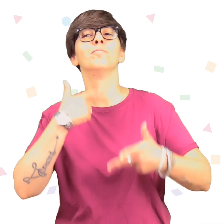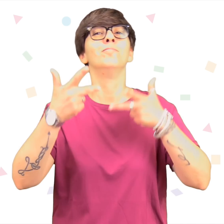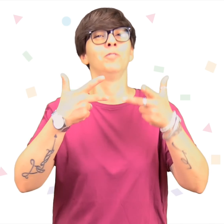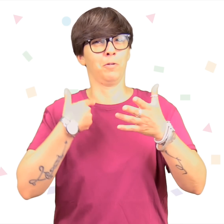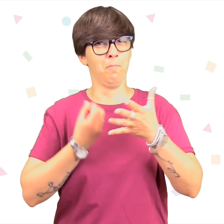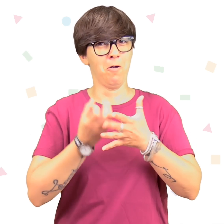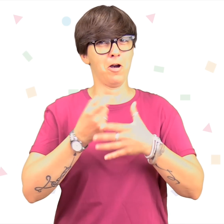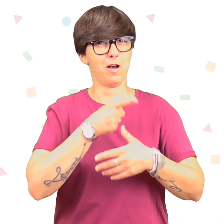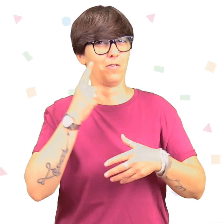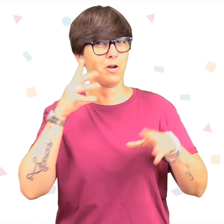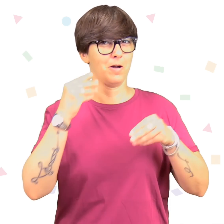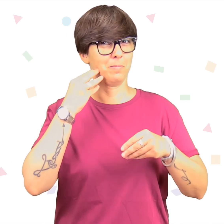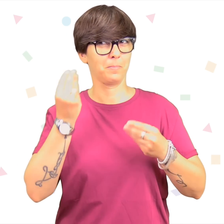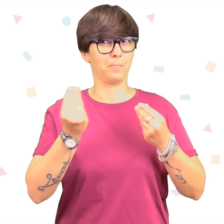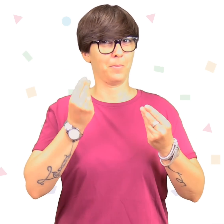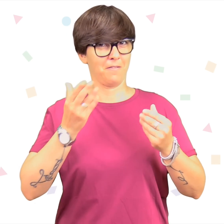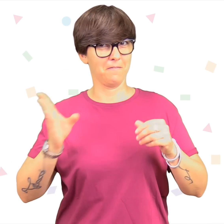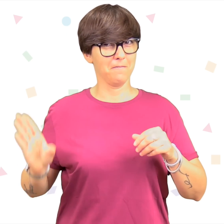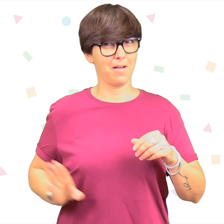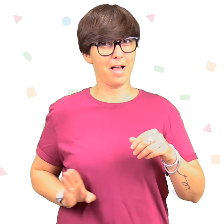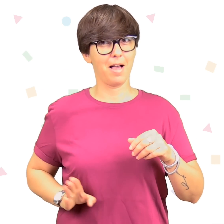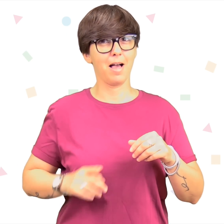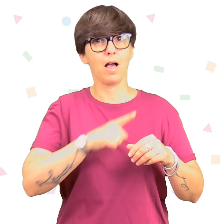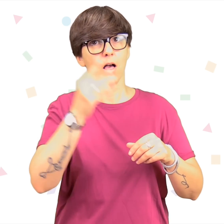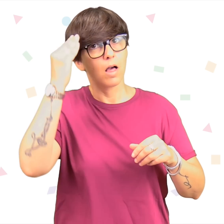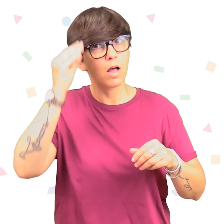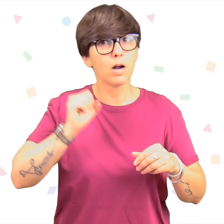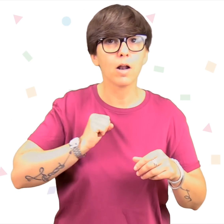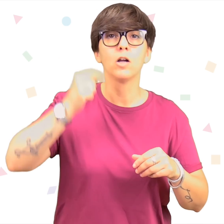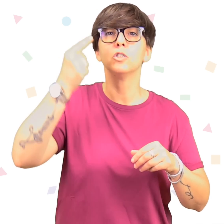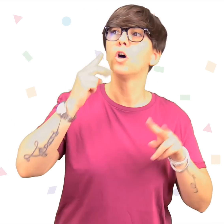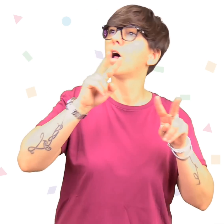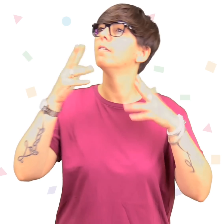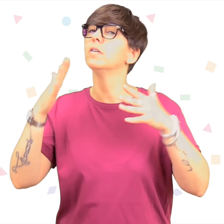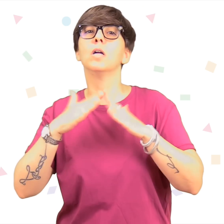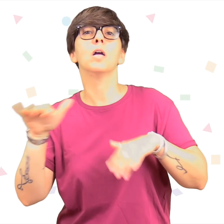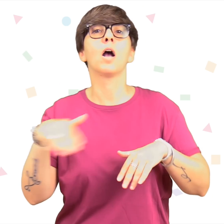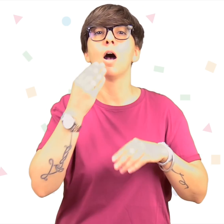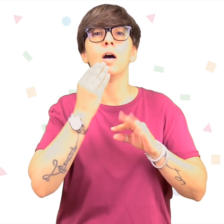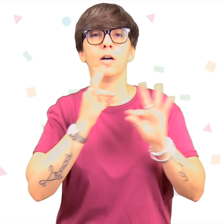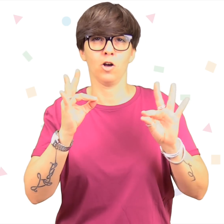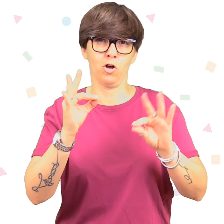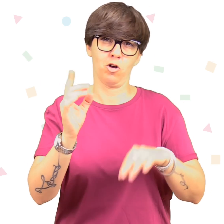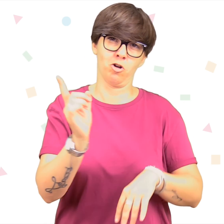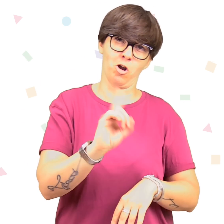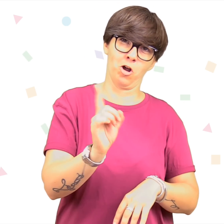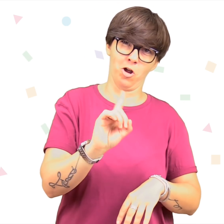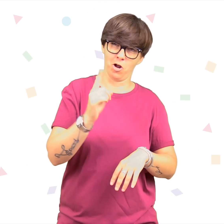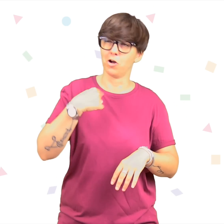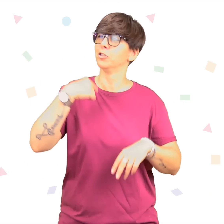Vi è venuta fame vero!? Non preoccupatevi, non vi lasceremo certo andare a casa a digiuno.